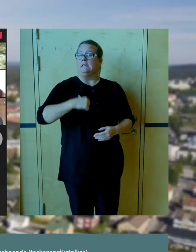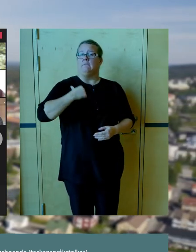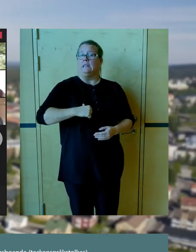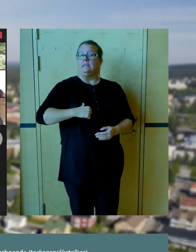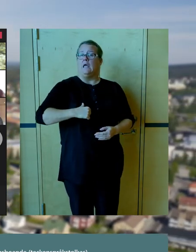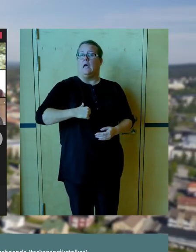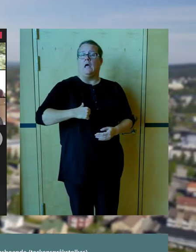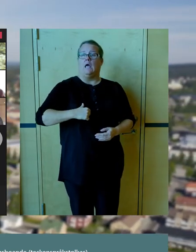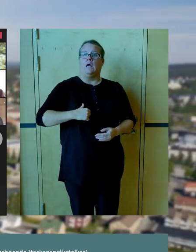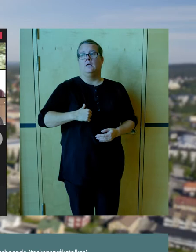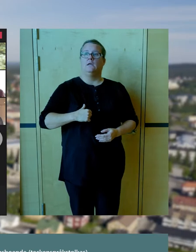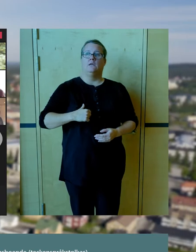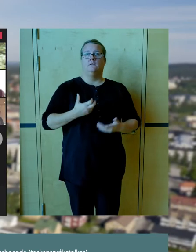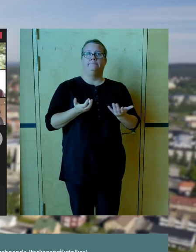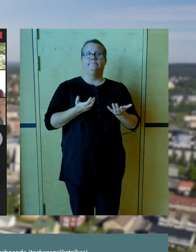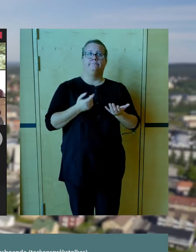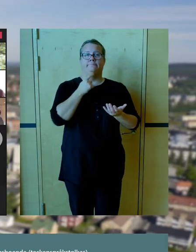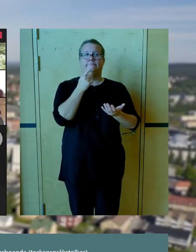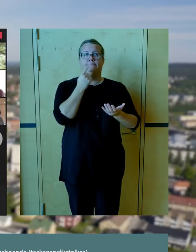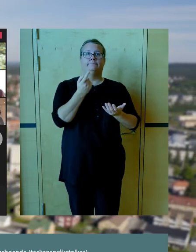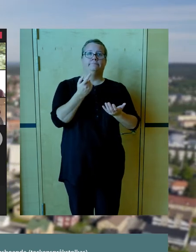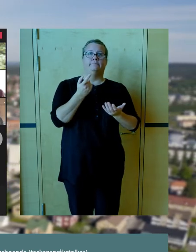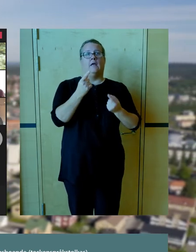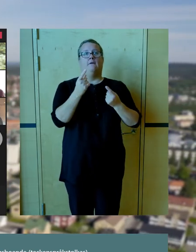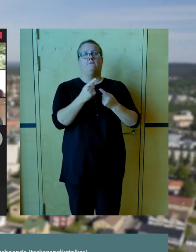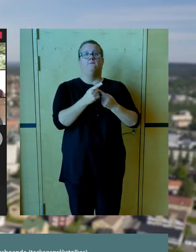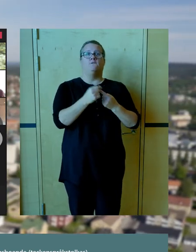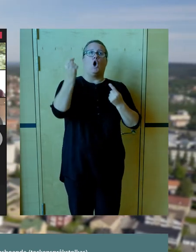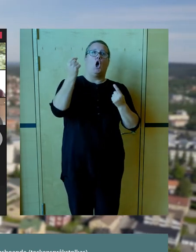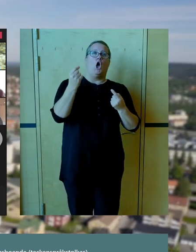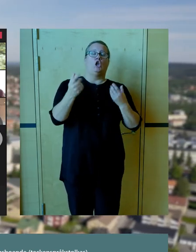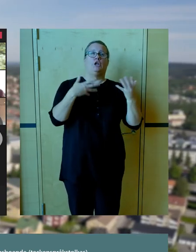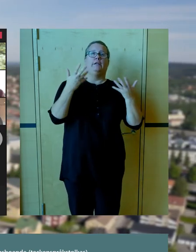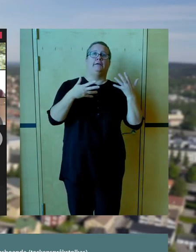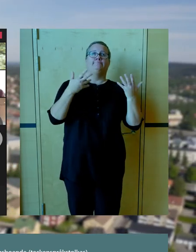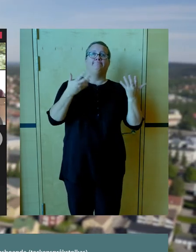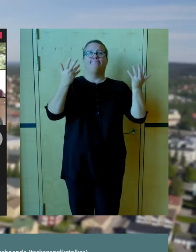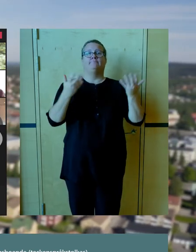De val Val Privatpraktik utan